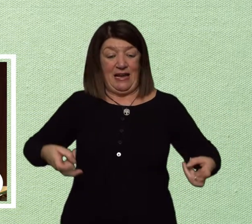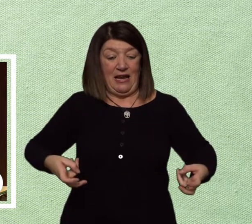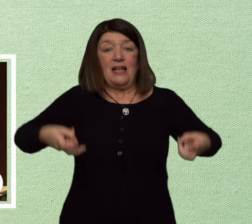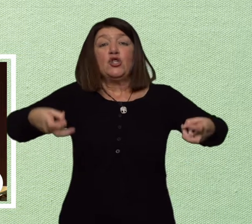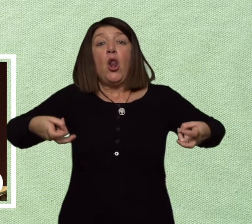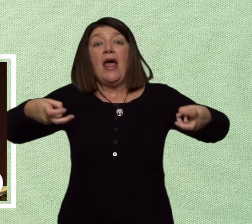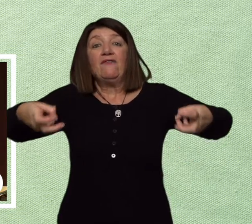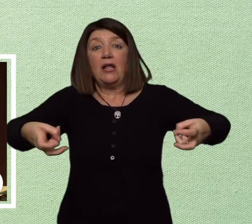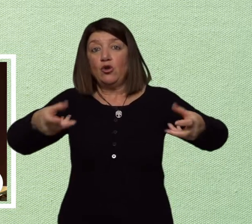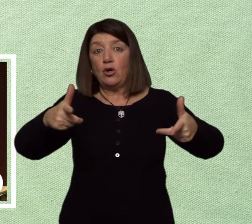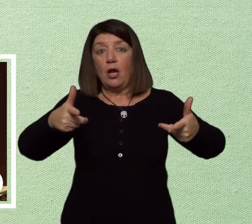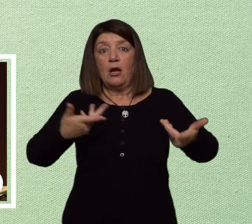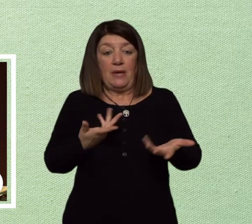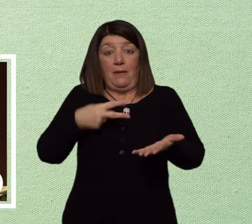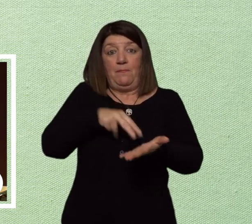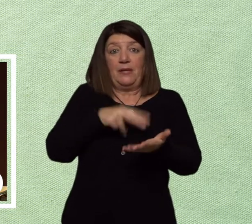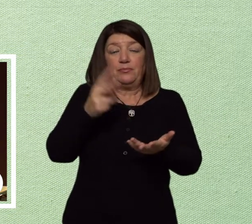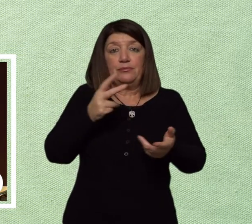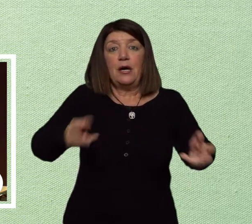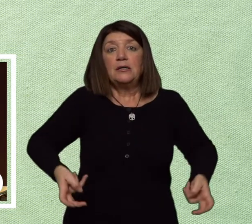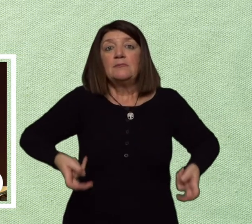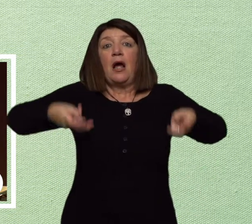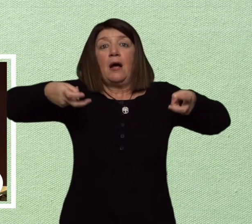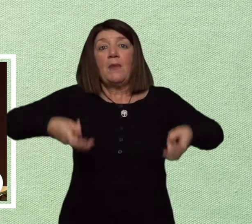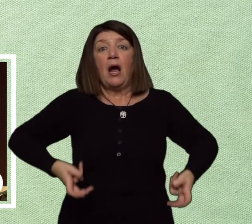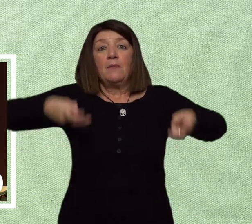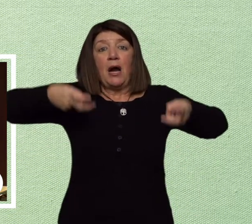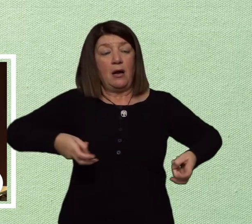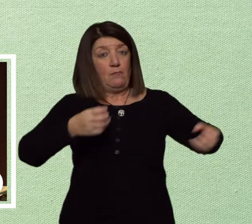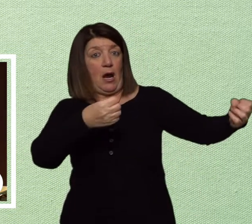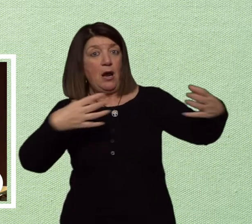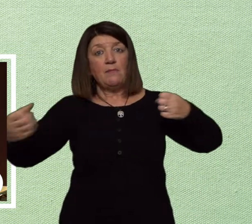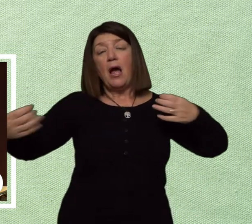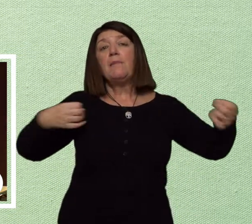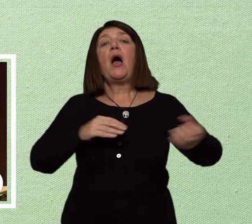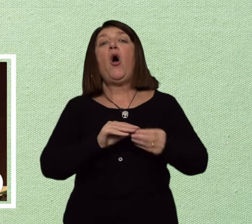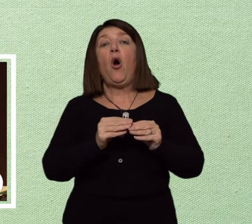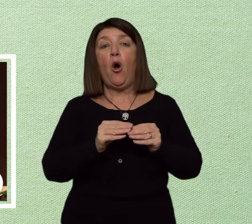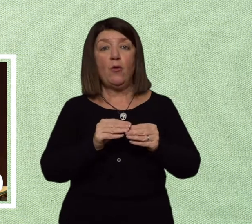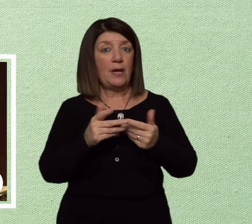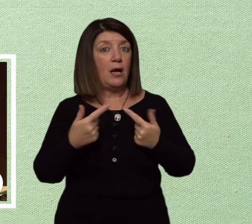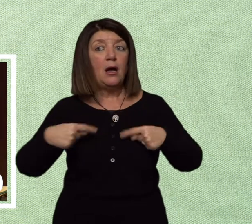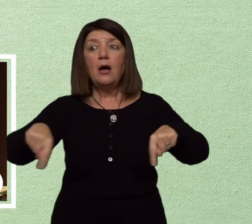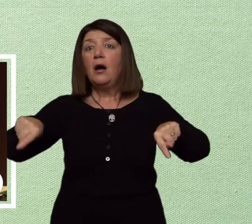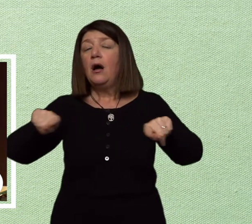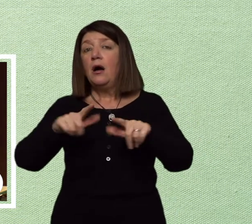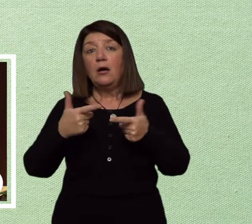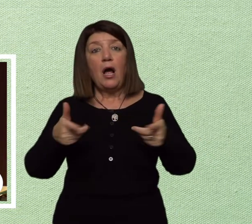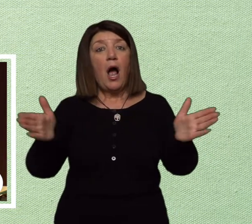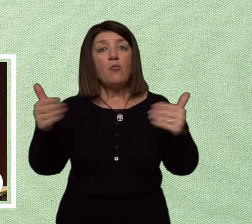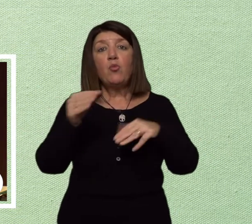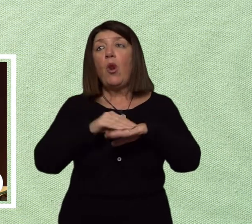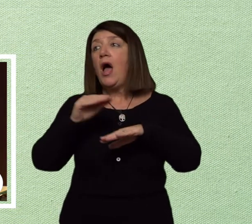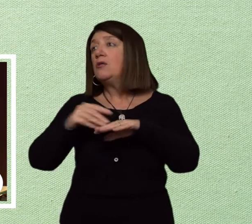donna in carrozzina che deve sottoporsi a un esame diagnostico e che ha difficoltà nello spostarsi in